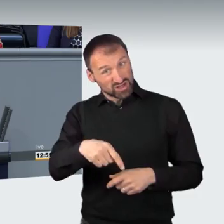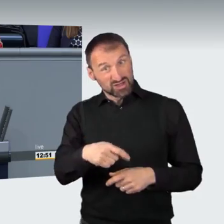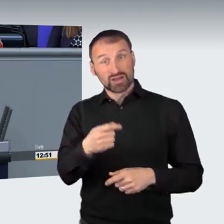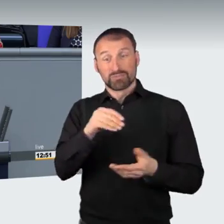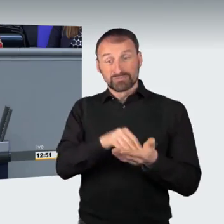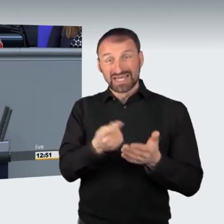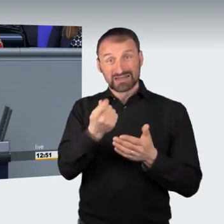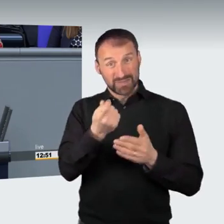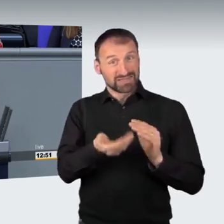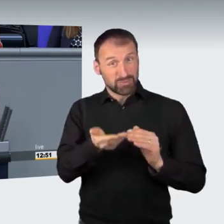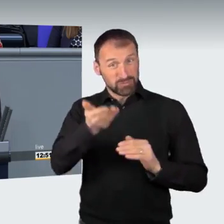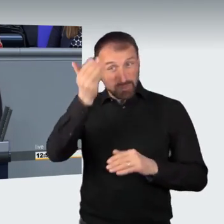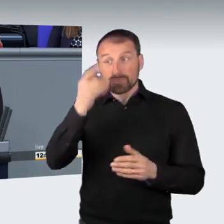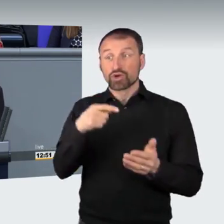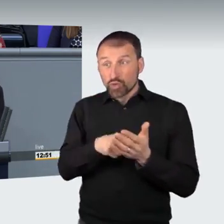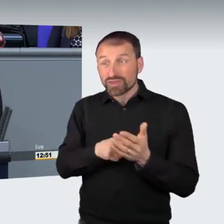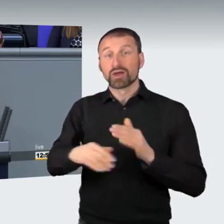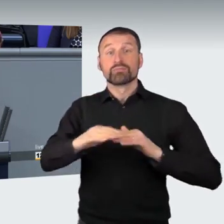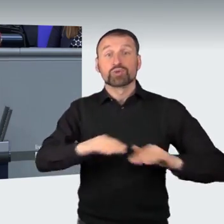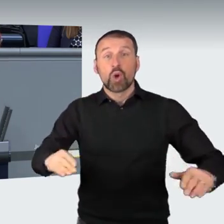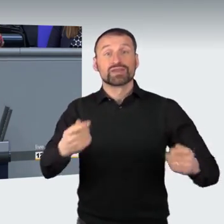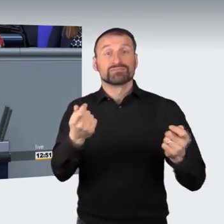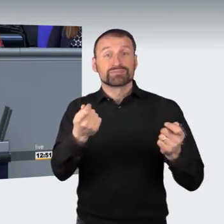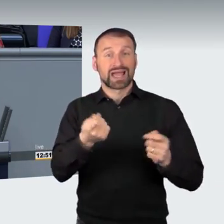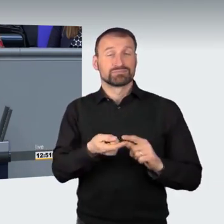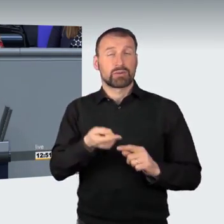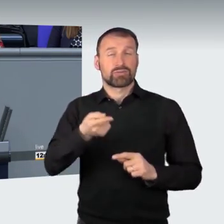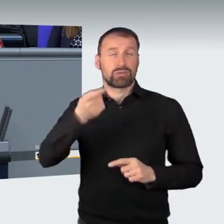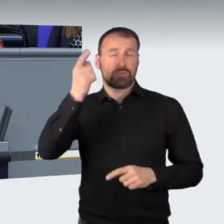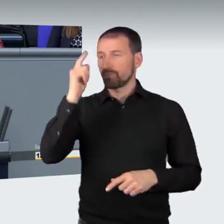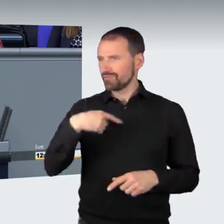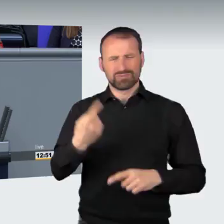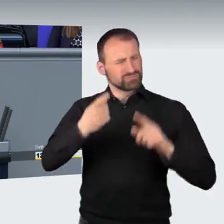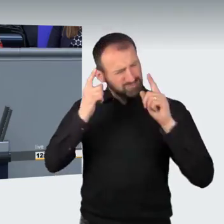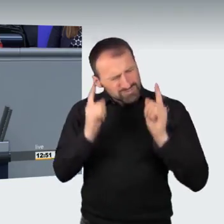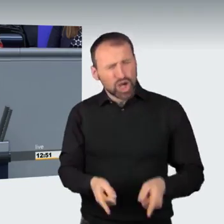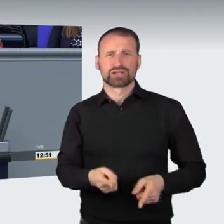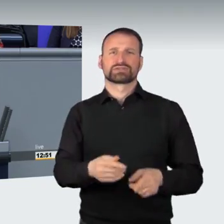Deswegen ist es allerhöchste Zeit, der Bodenspekulation einen Riegel vorzuschieben (Applaus)